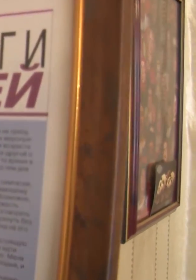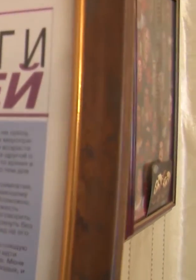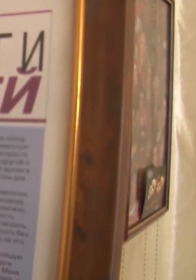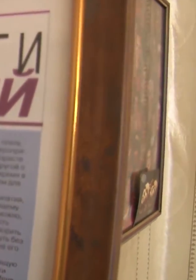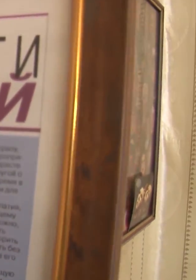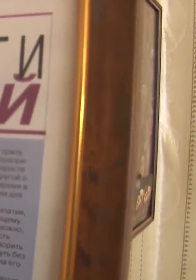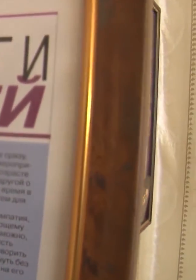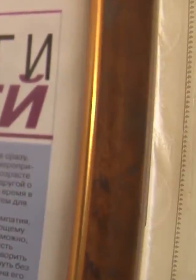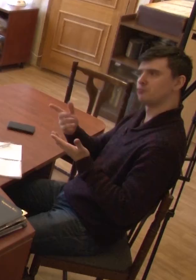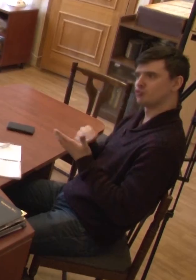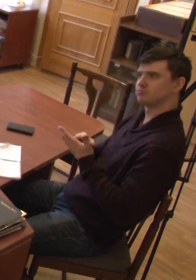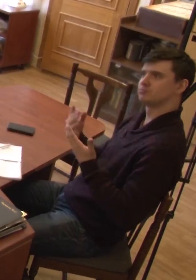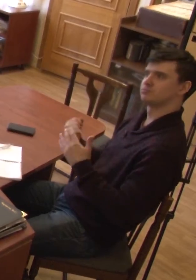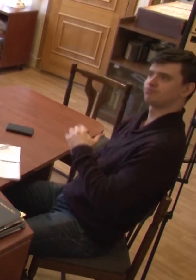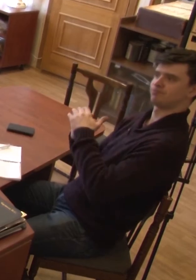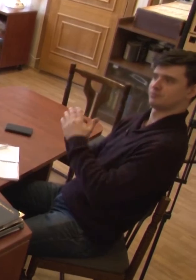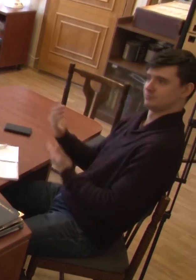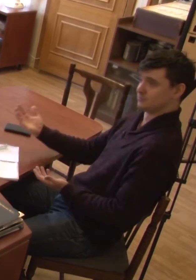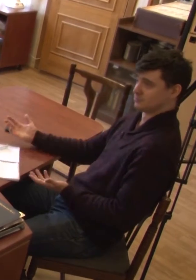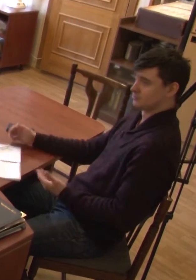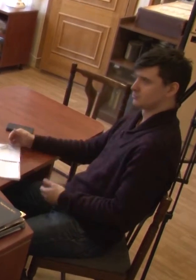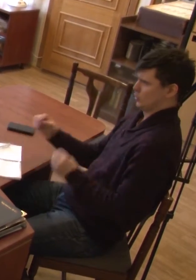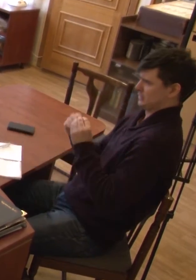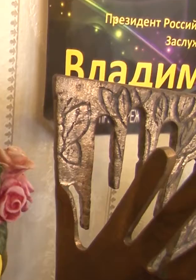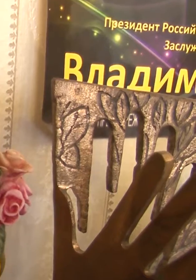в этом году мы продолжаем эту работу.